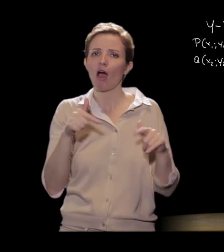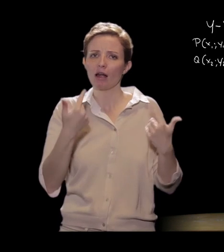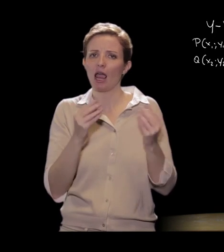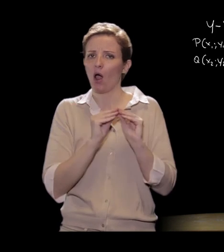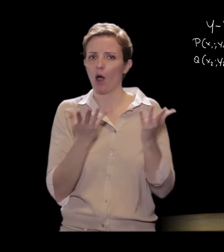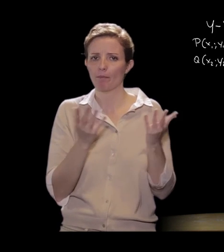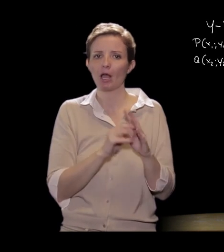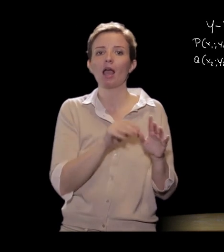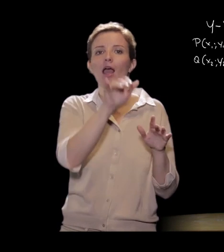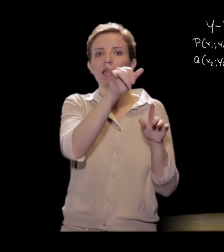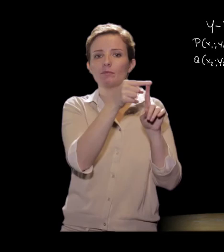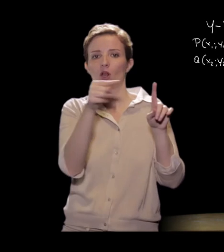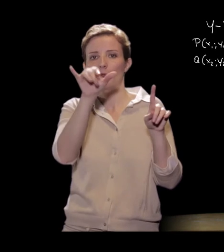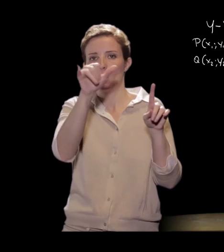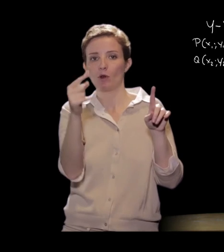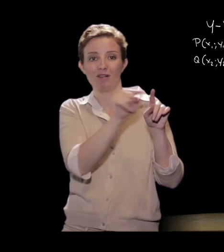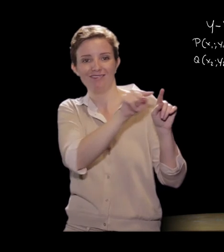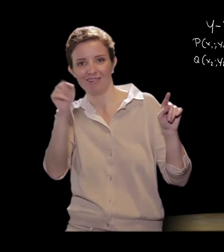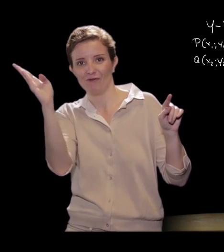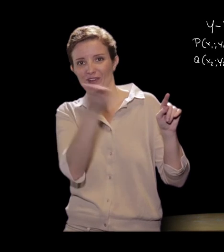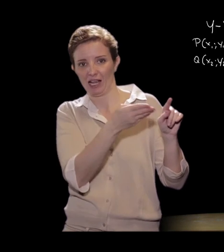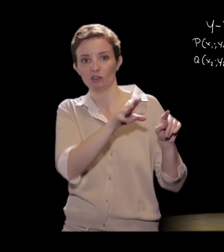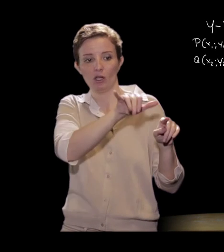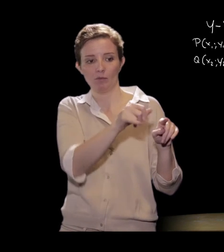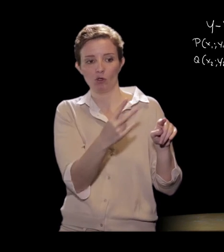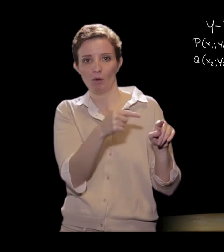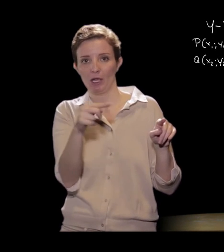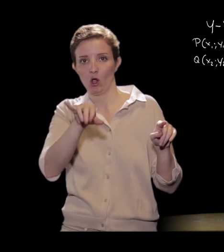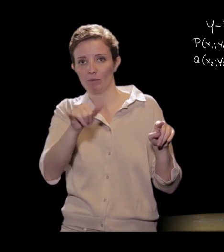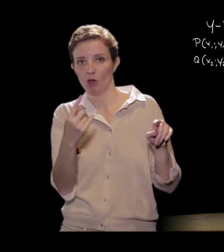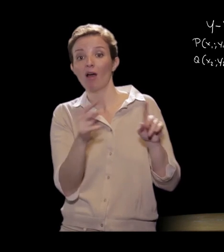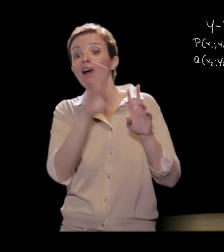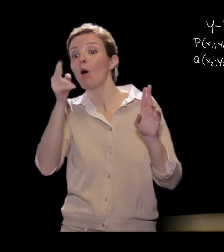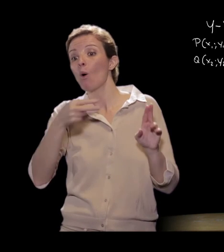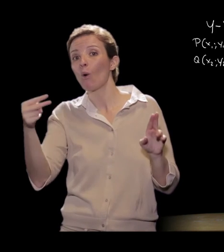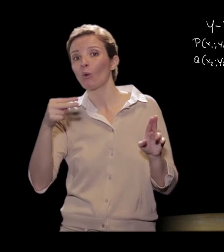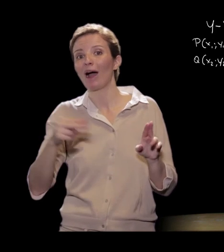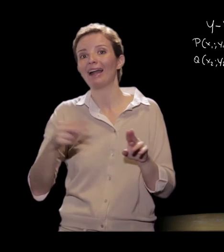(LEGGE L'UGUAGLIANZA)